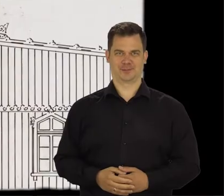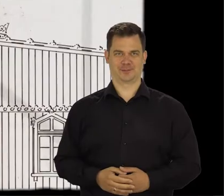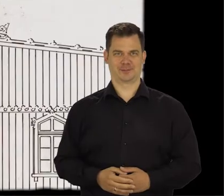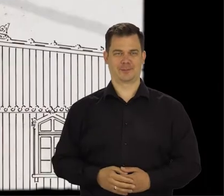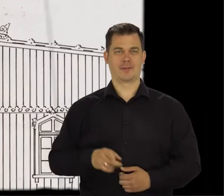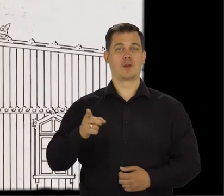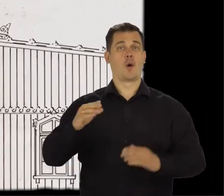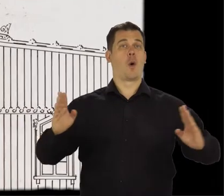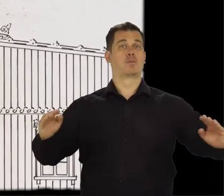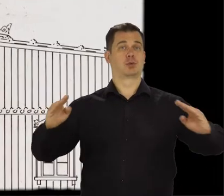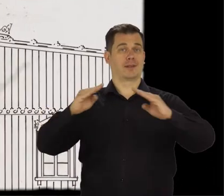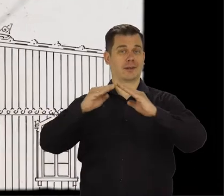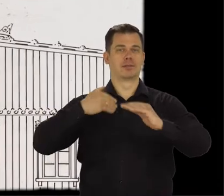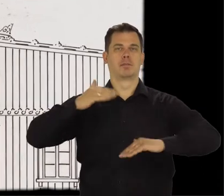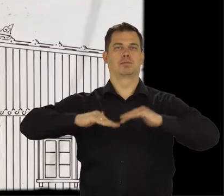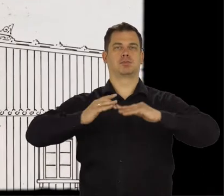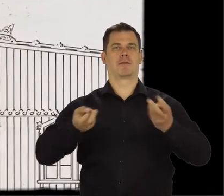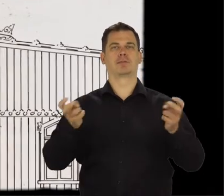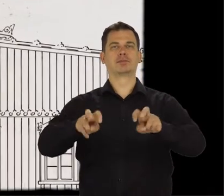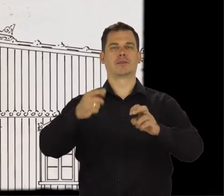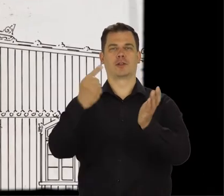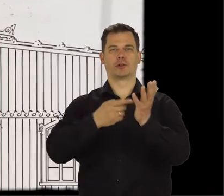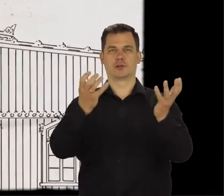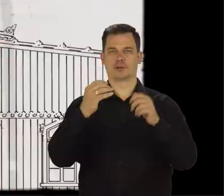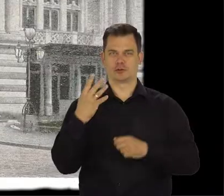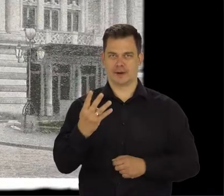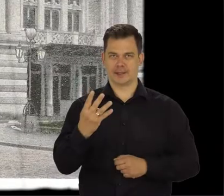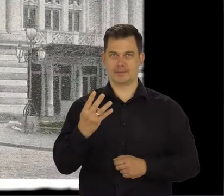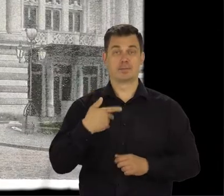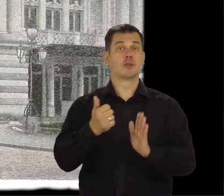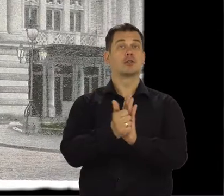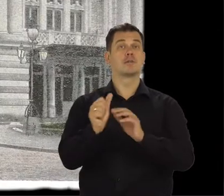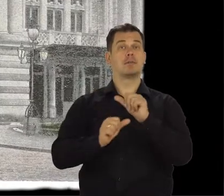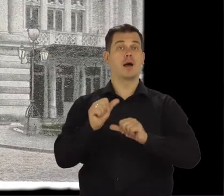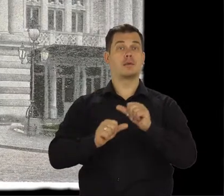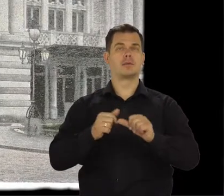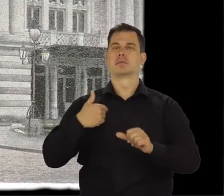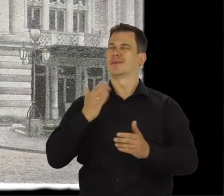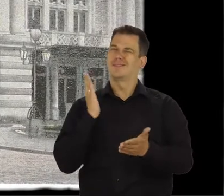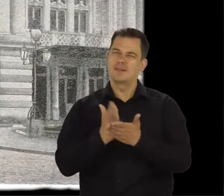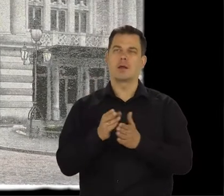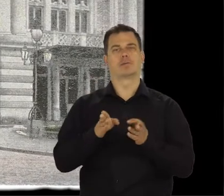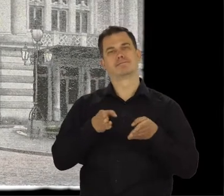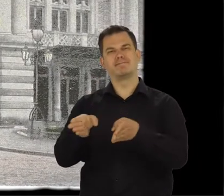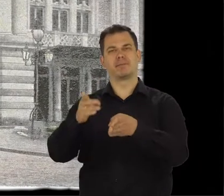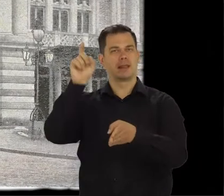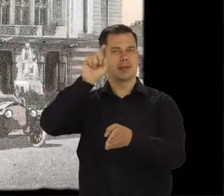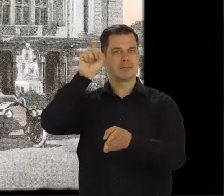Budynek Teatru w Toruniu powstał w 1904 roku i przez 16 lat był wyłącznie sceną niemiecką.